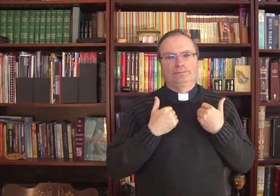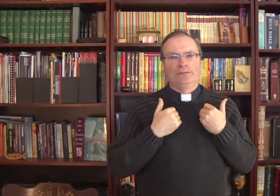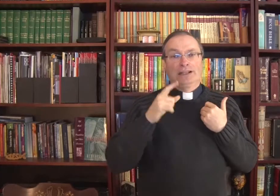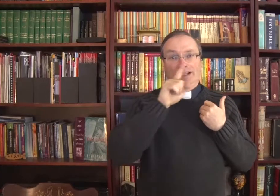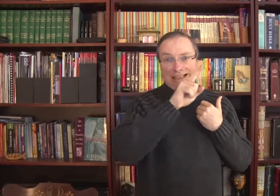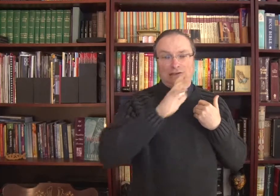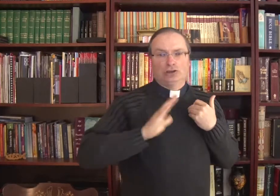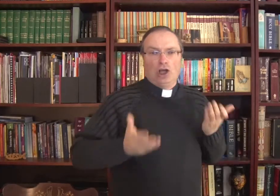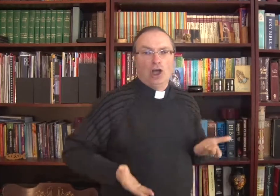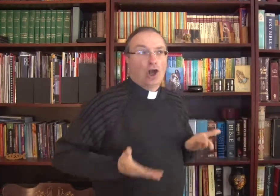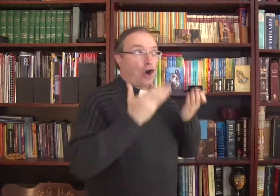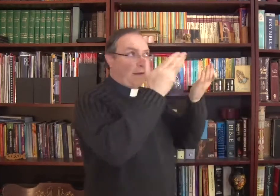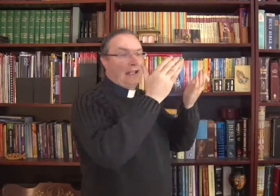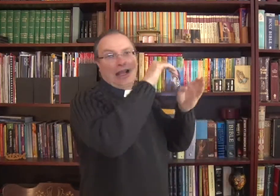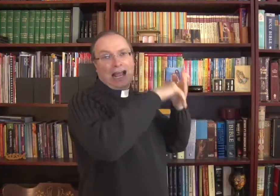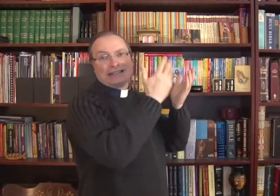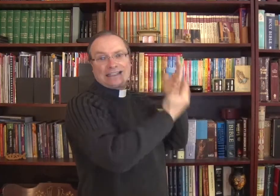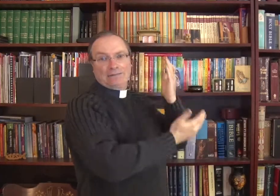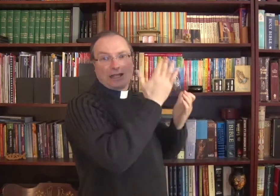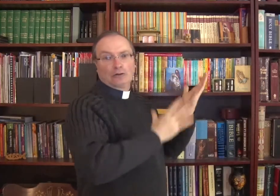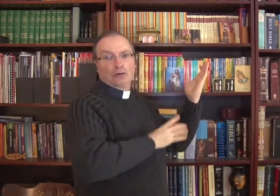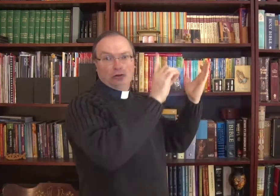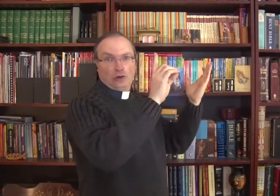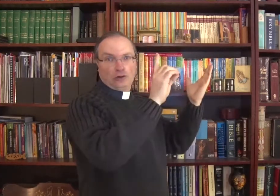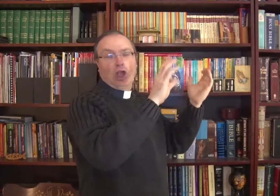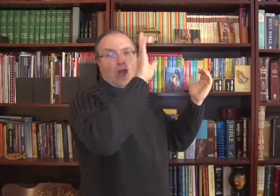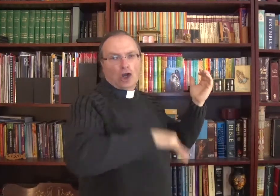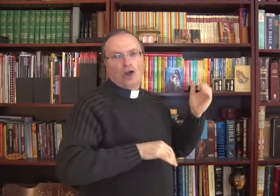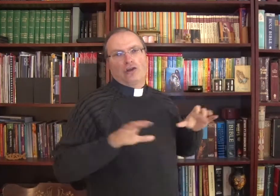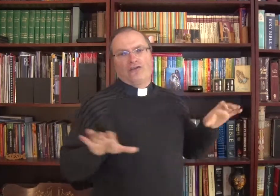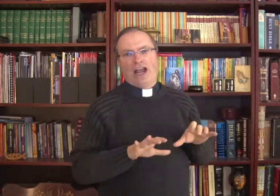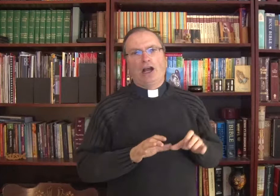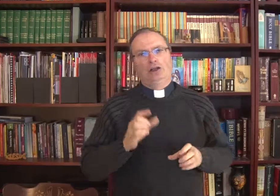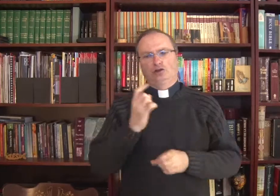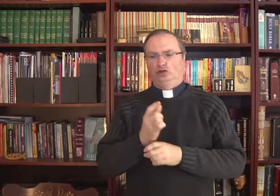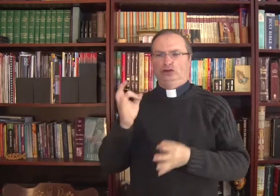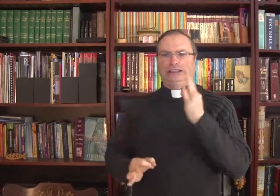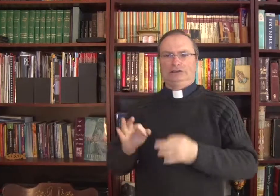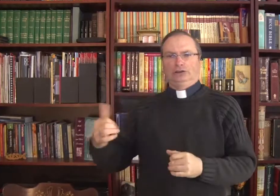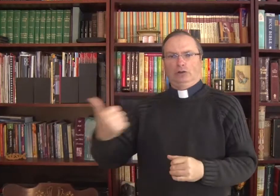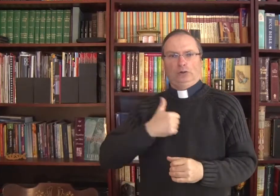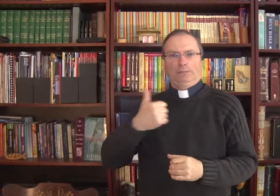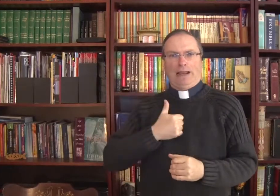Il se remet entre les mains de Dieu que de faire justice lui-même